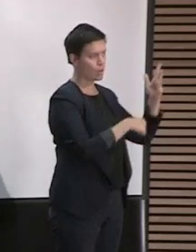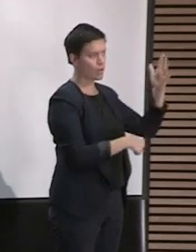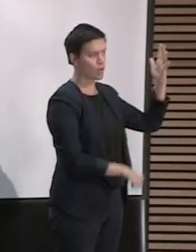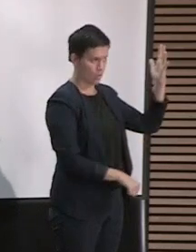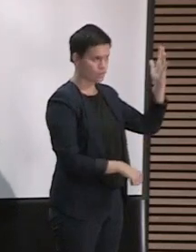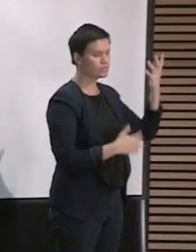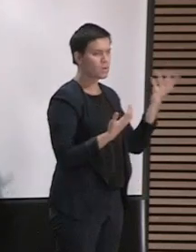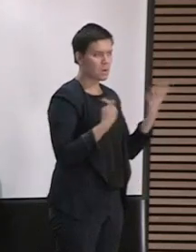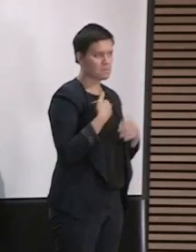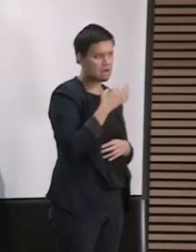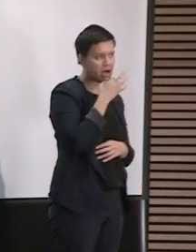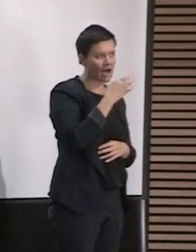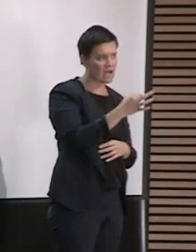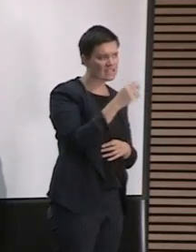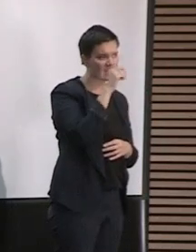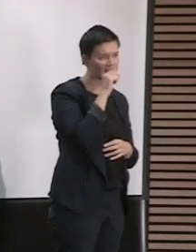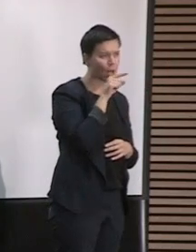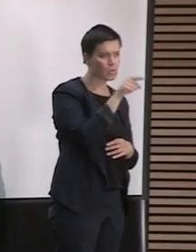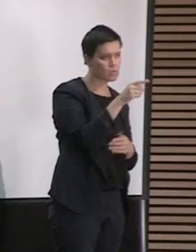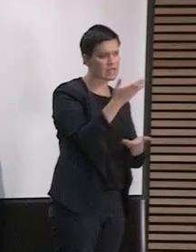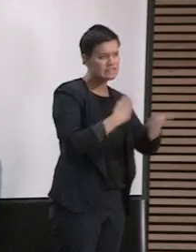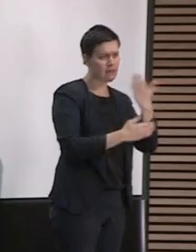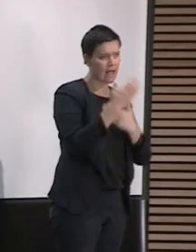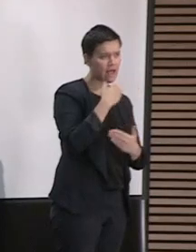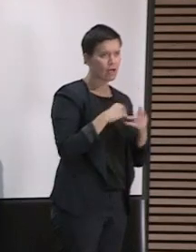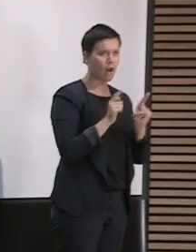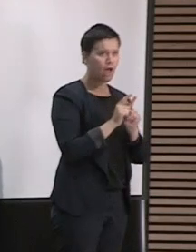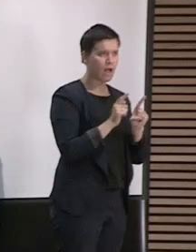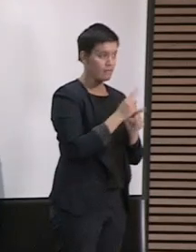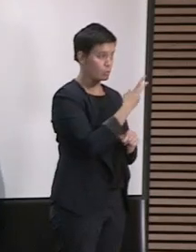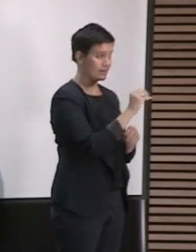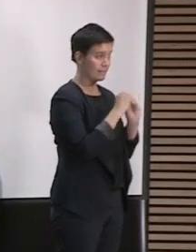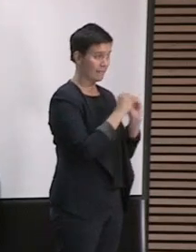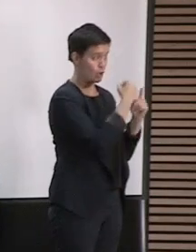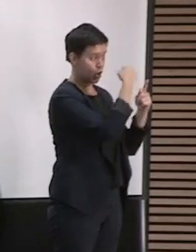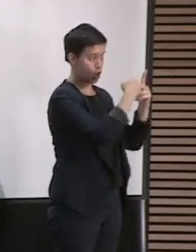whakaatu nga kaunihera i puare koe i a koe tata ki te$ 20 piriona toenga o te whakapaunga